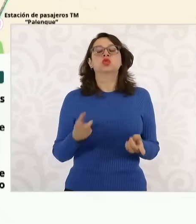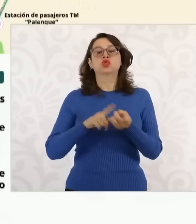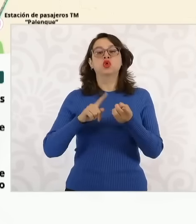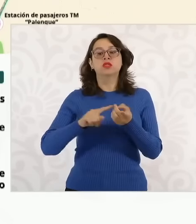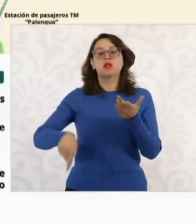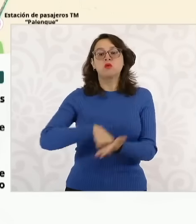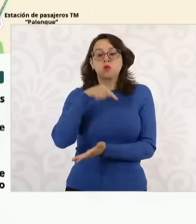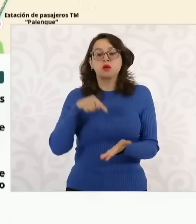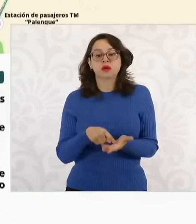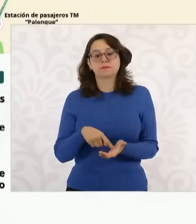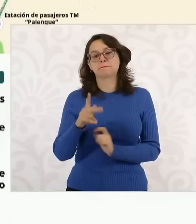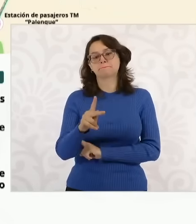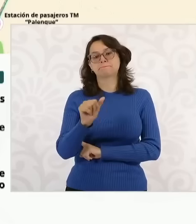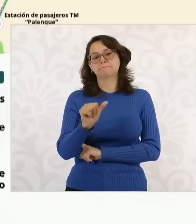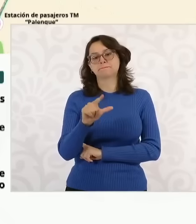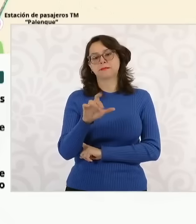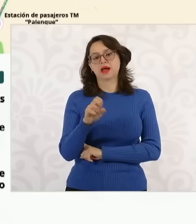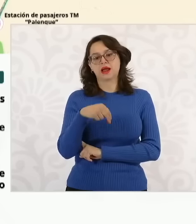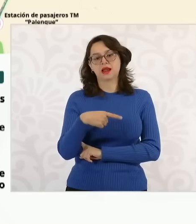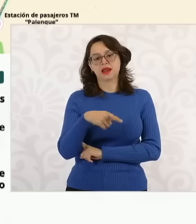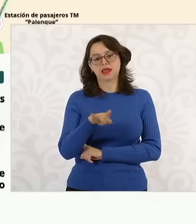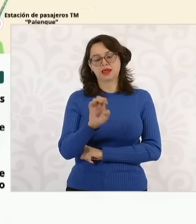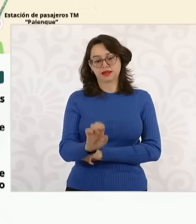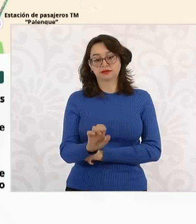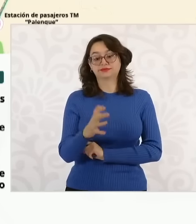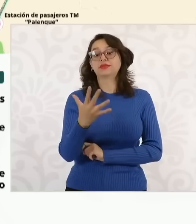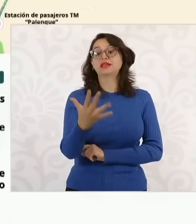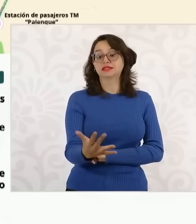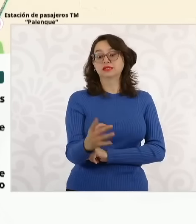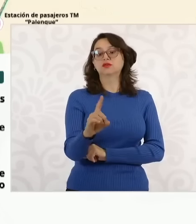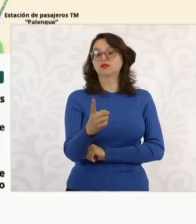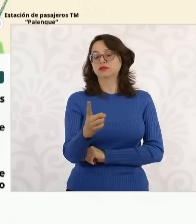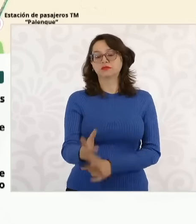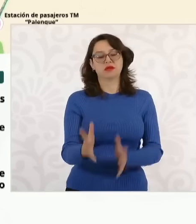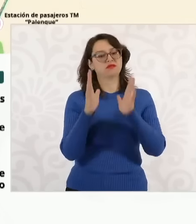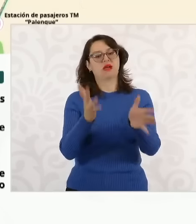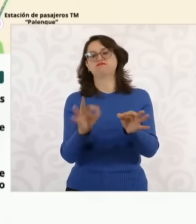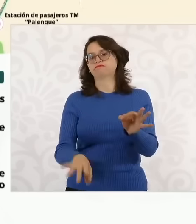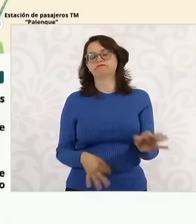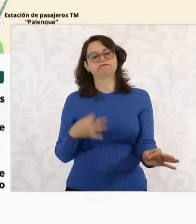el punto fundamental. El 5 de diciembre tendremos anillado ya todo. ¿Qué significa esto? Que vamos